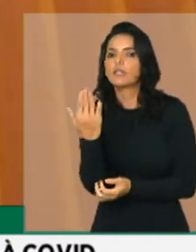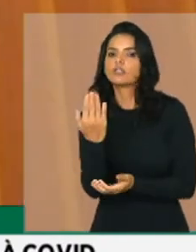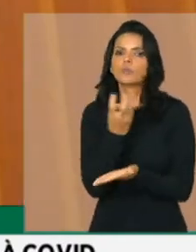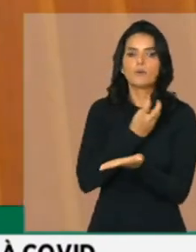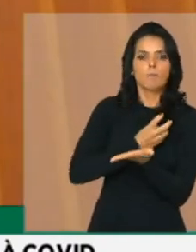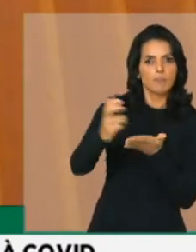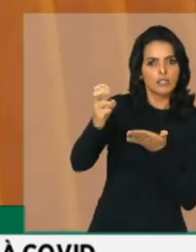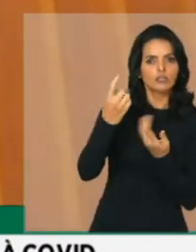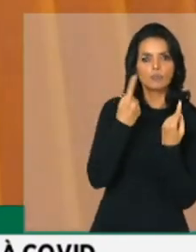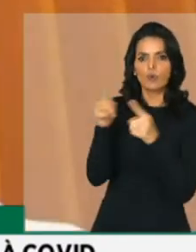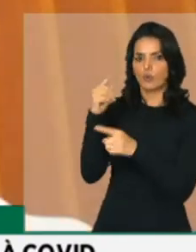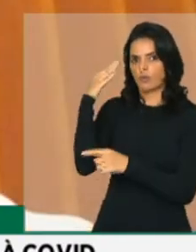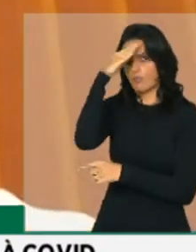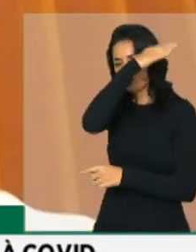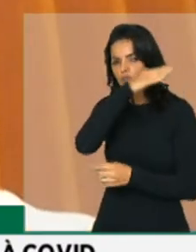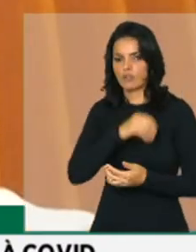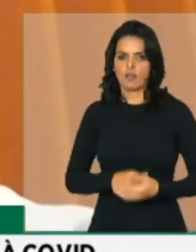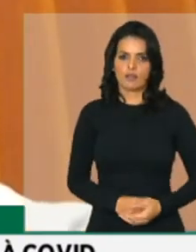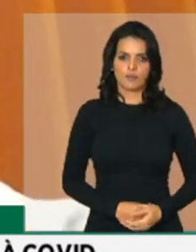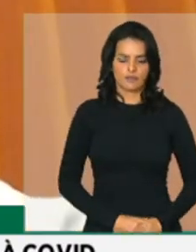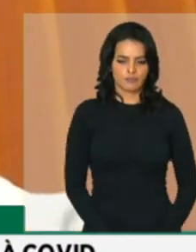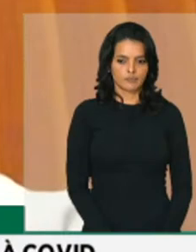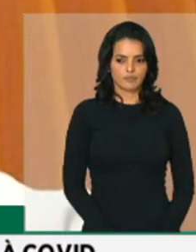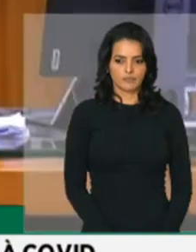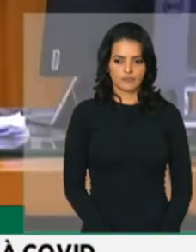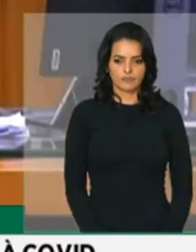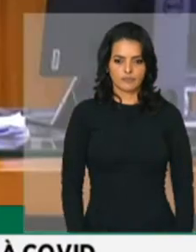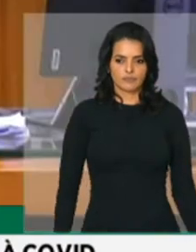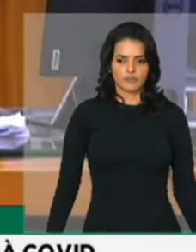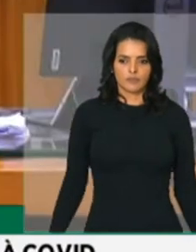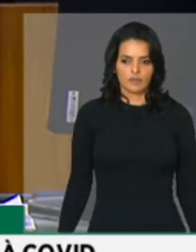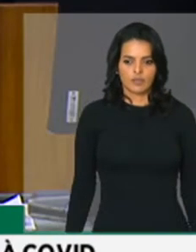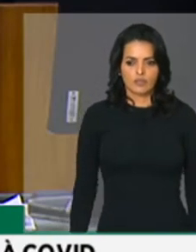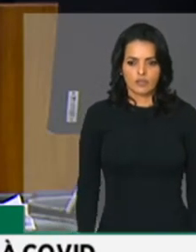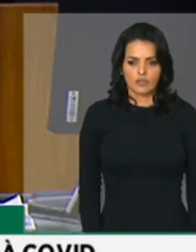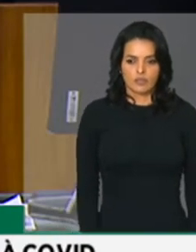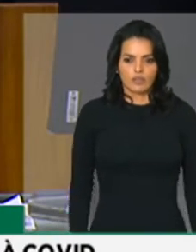VOU ENCERRAR A SESSÃO. É ... E TODOS OS PROJETOS FICARÃO PARA AMANHÃ E QUINTA-FEIRA.